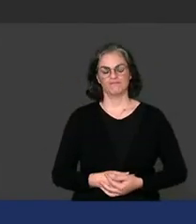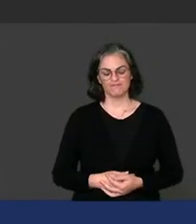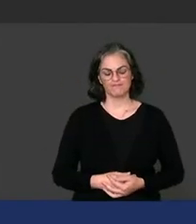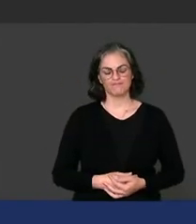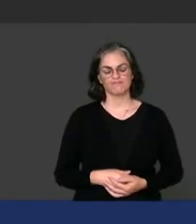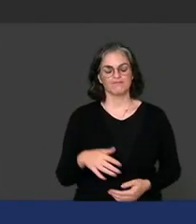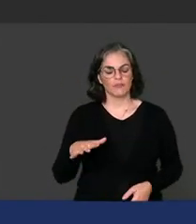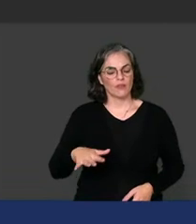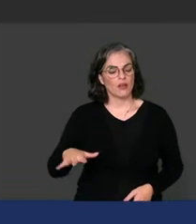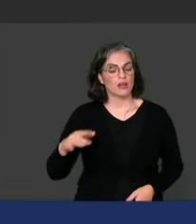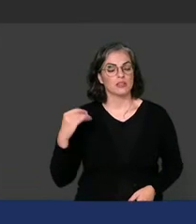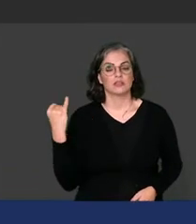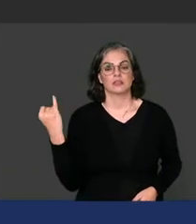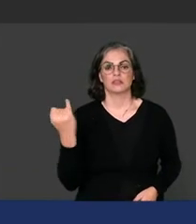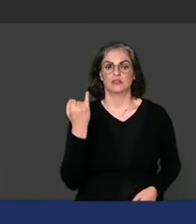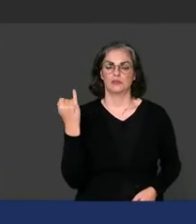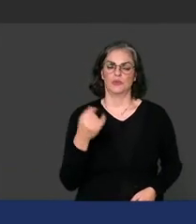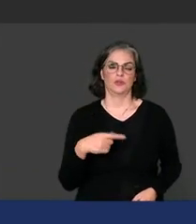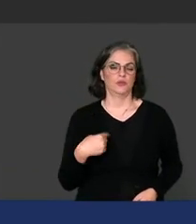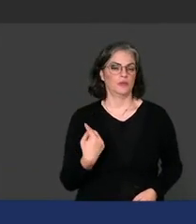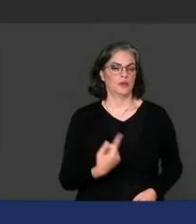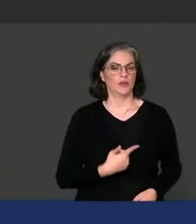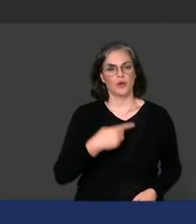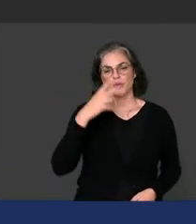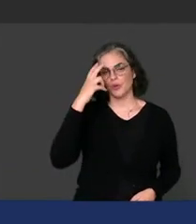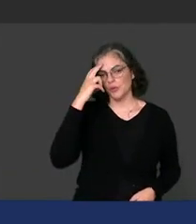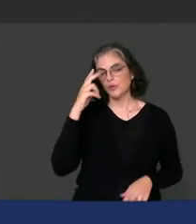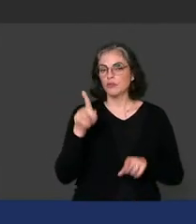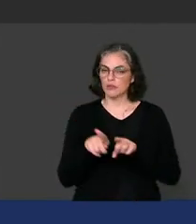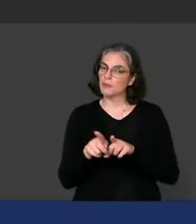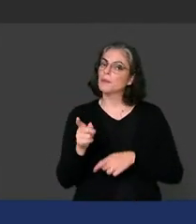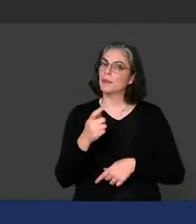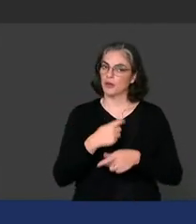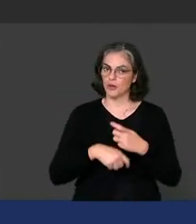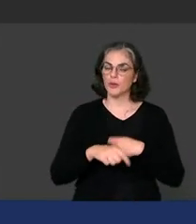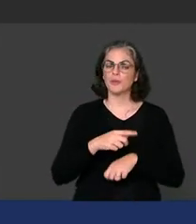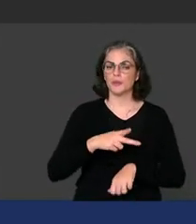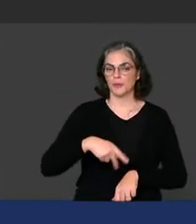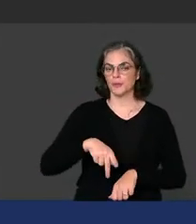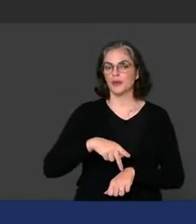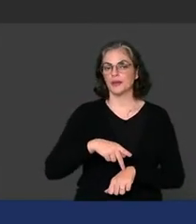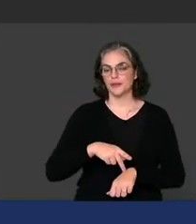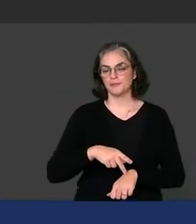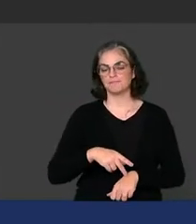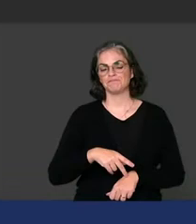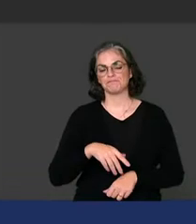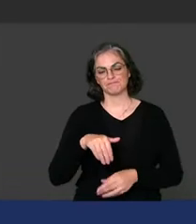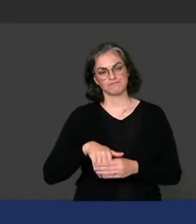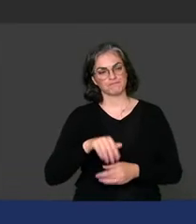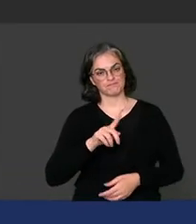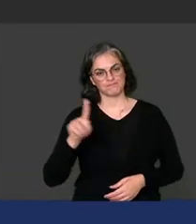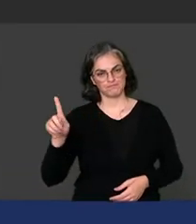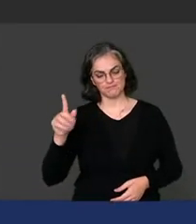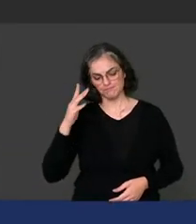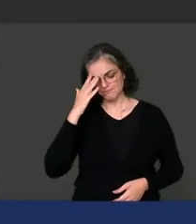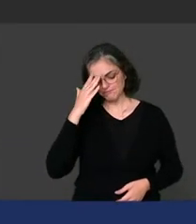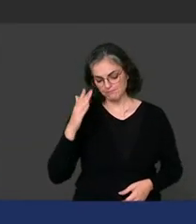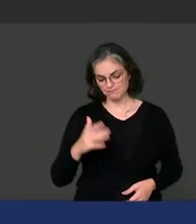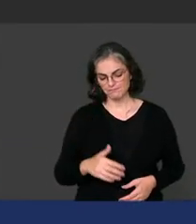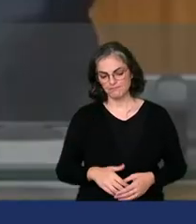ESSE PLEITO DESSES SEGMENTOS QUE SÃO TÃO IMPORTANTES PARA A NOSSA CULTURA E PARA A ECONOMIA DO NOSSO PAÍS. PODEMOS ORIENTA NÃO É RETIRADA DE PAUTA, PRESIDENTE.